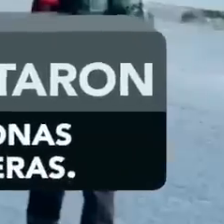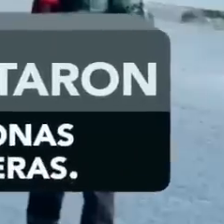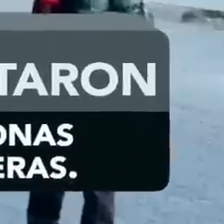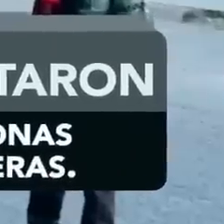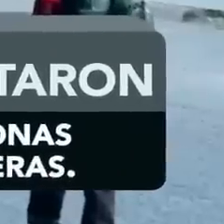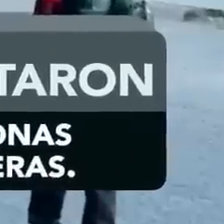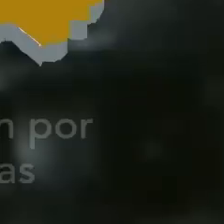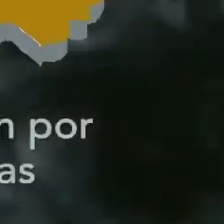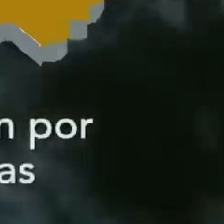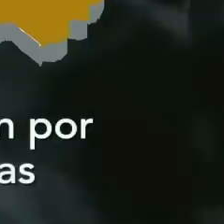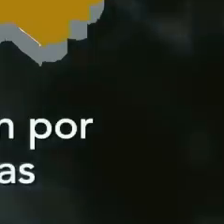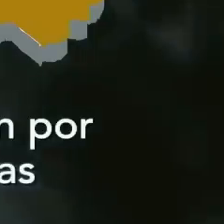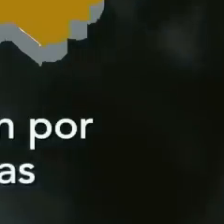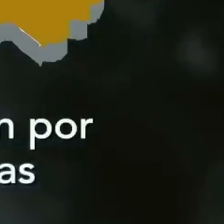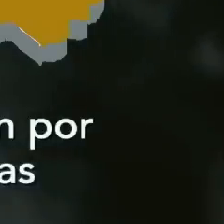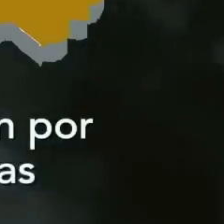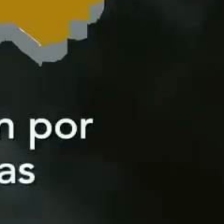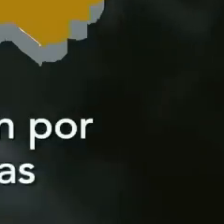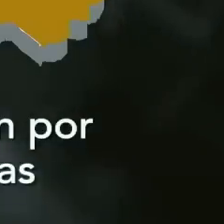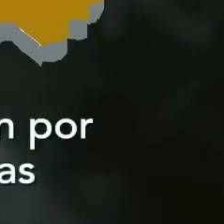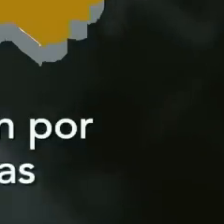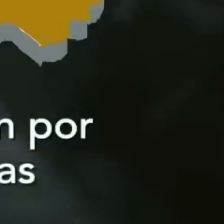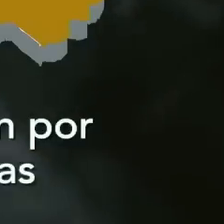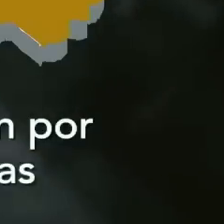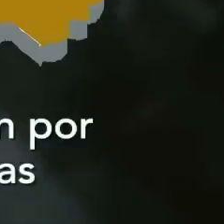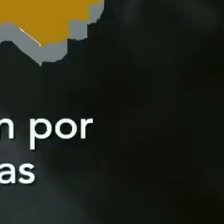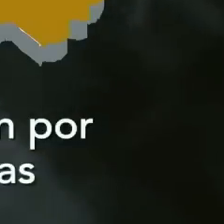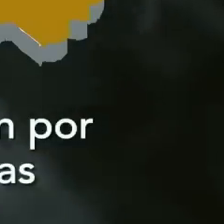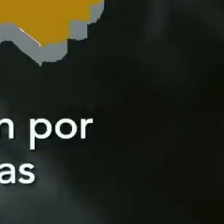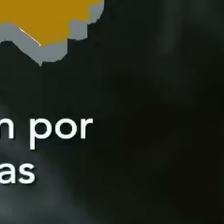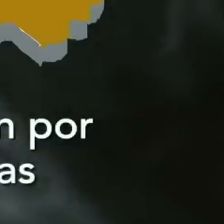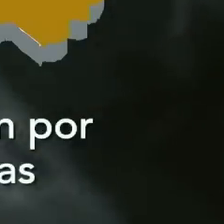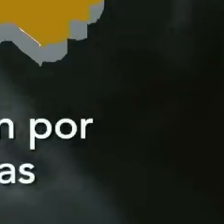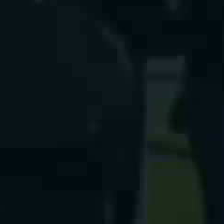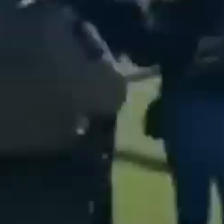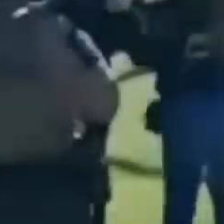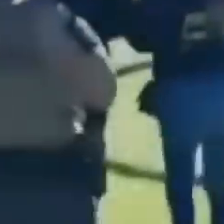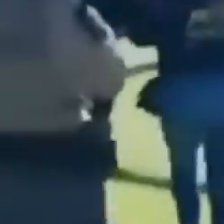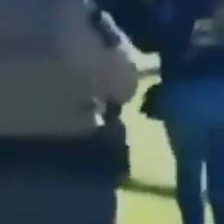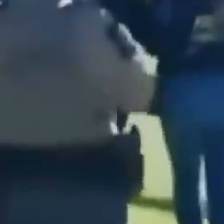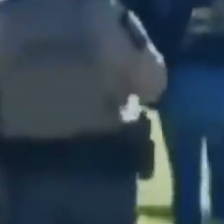34 extranjeros en Guerrero se ejecutaron seis órdenes de aprensión por desaparición forzada